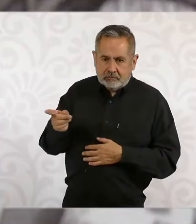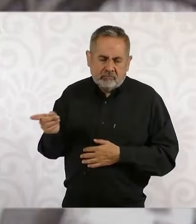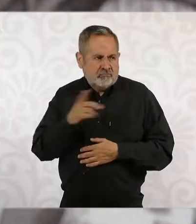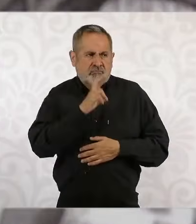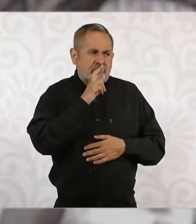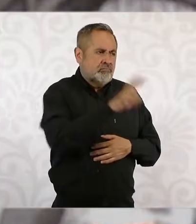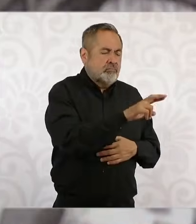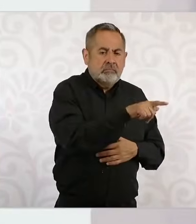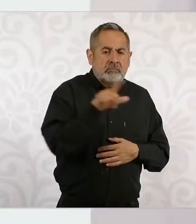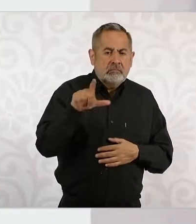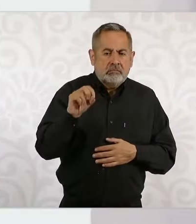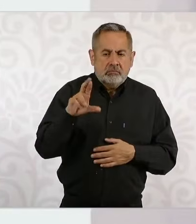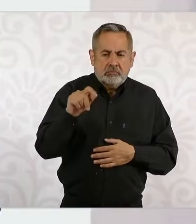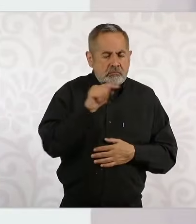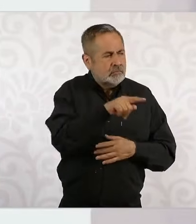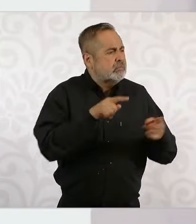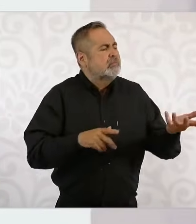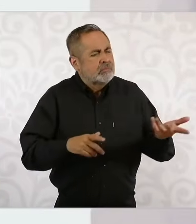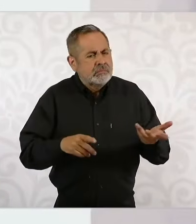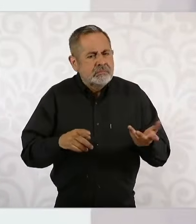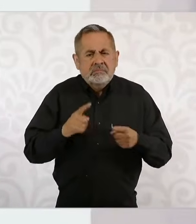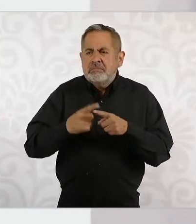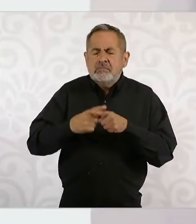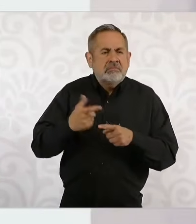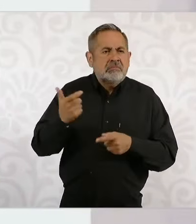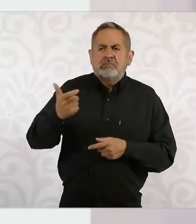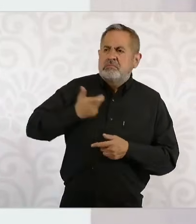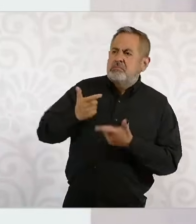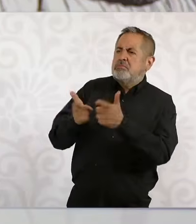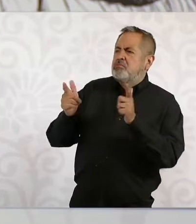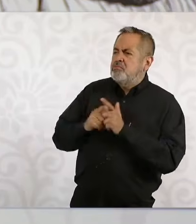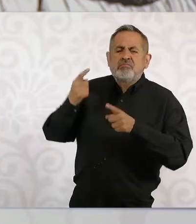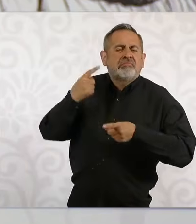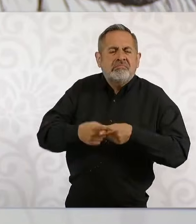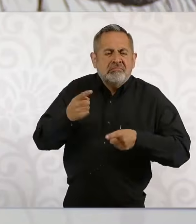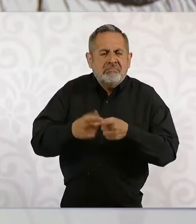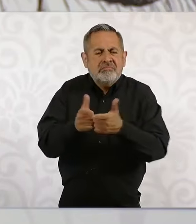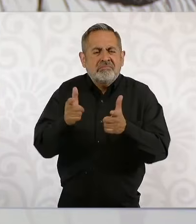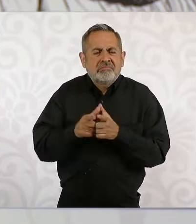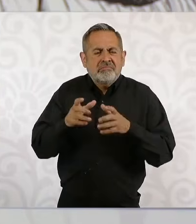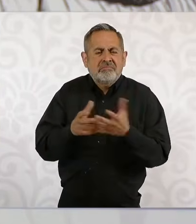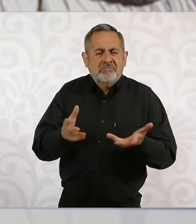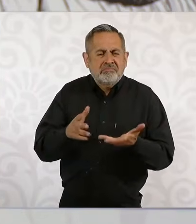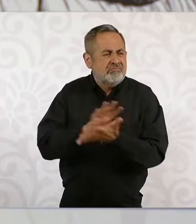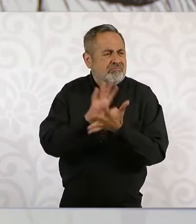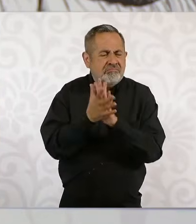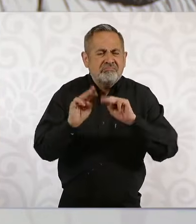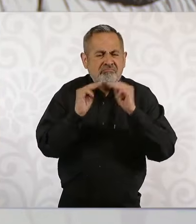diciéndole, "Oye, que había recibido dinero de no sé qué grupo de el la delincuencia organizada."